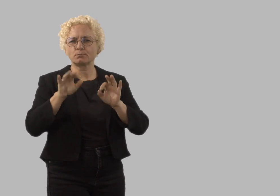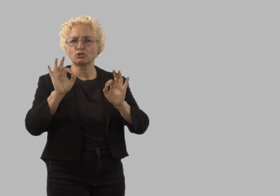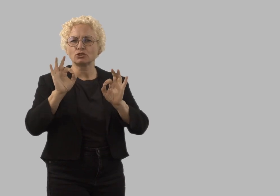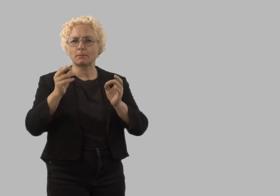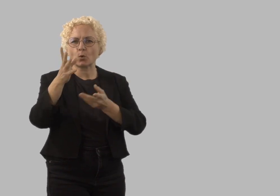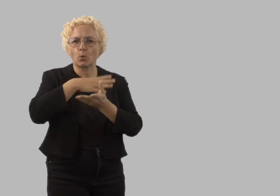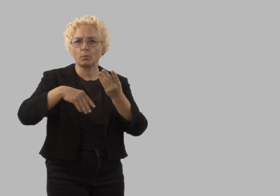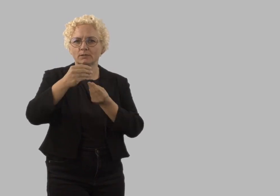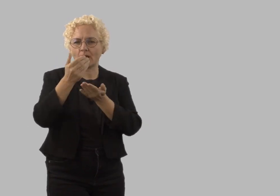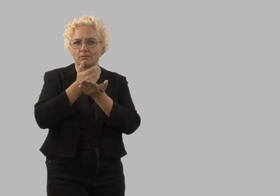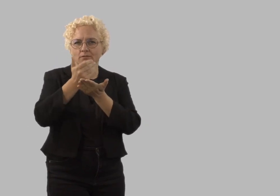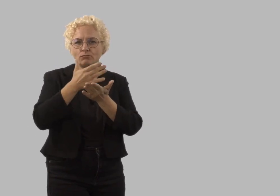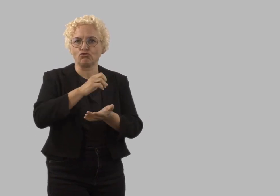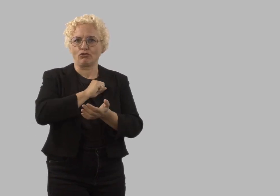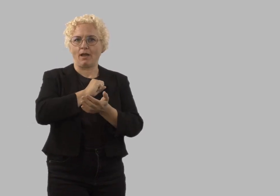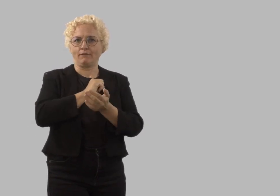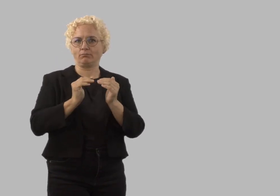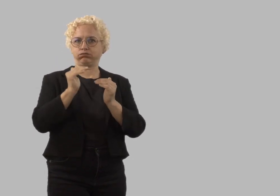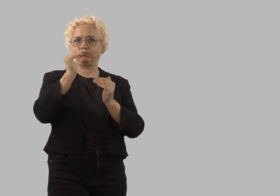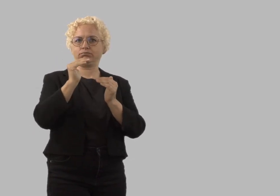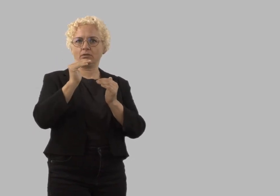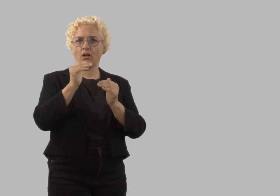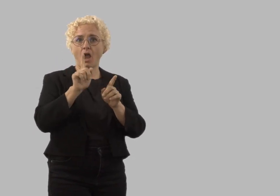Sie mussten immer einen bestimmten Umsatz bringen.